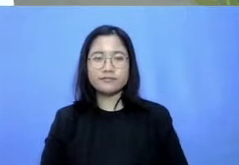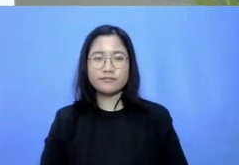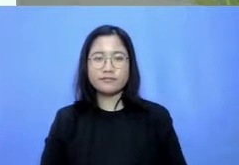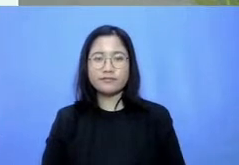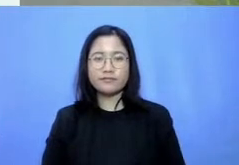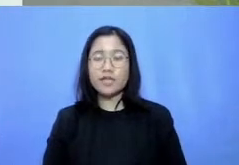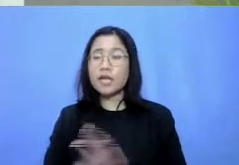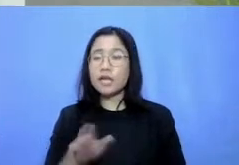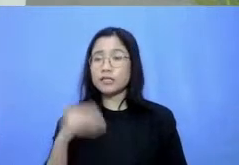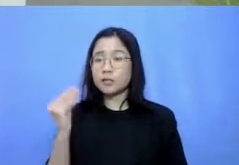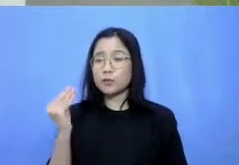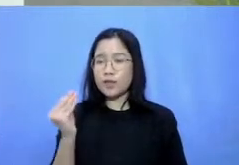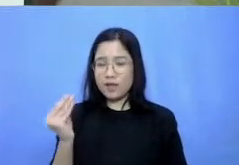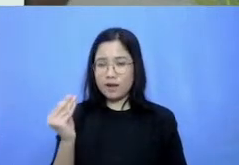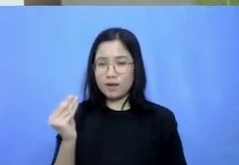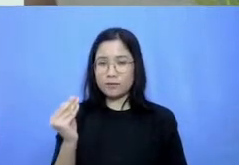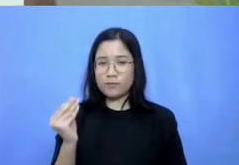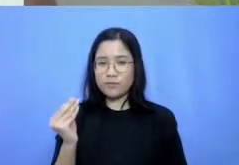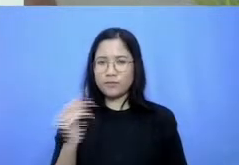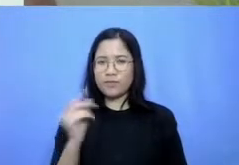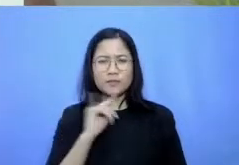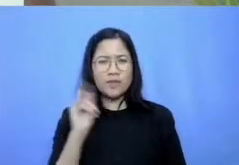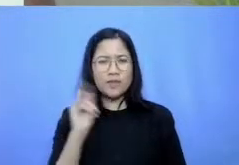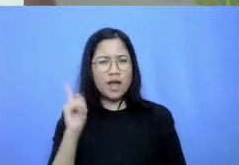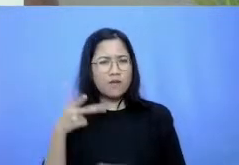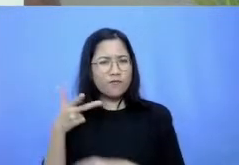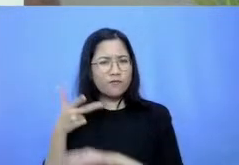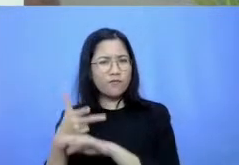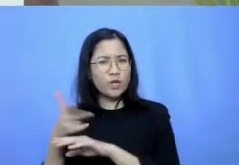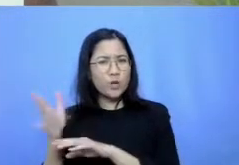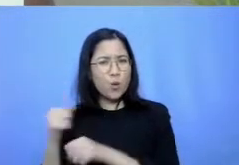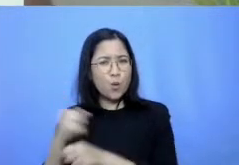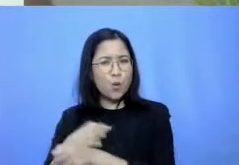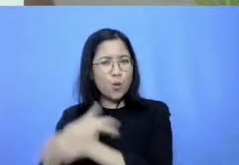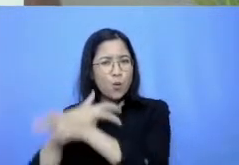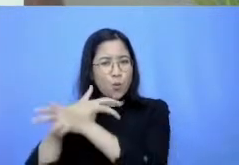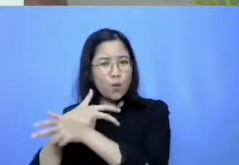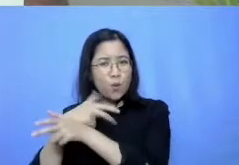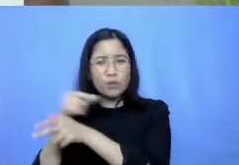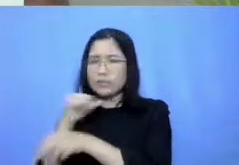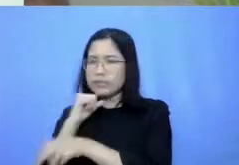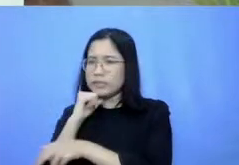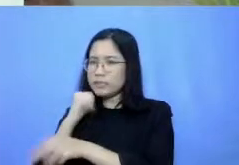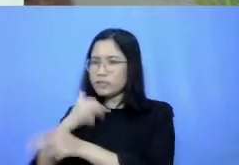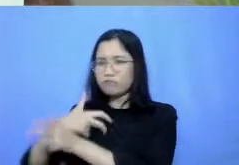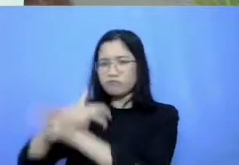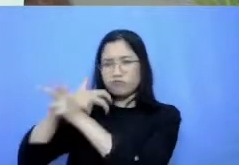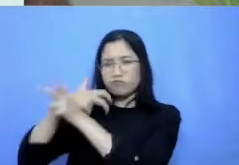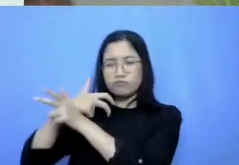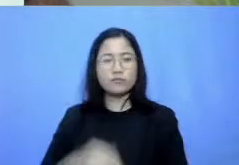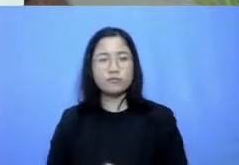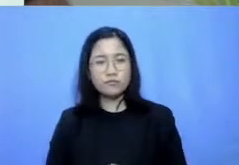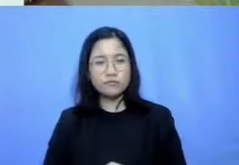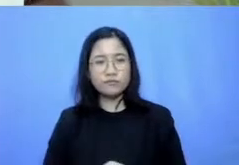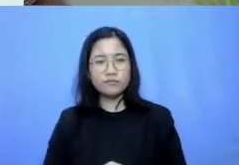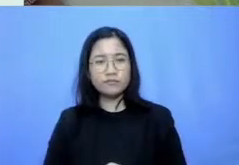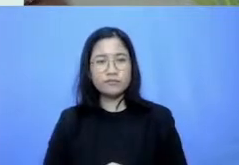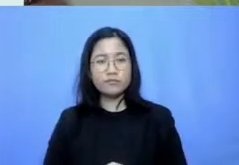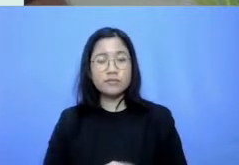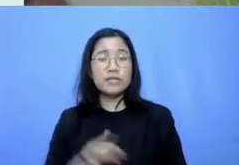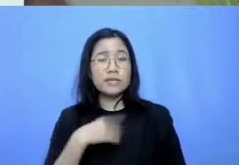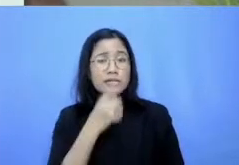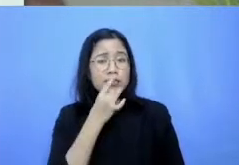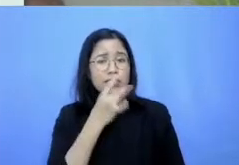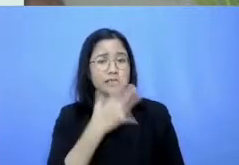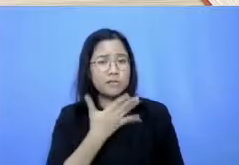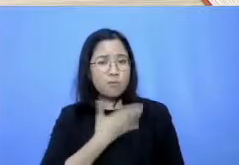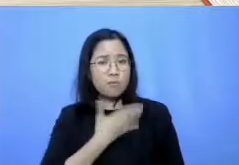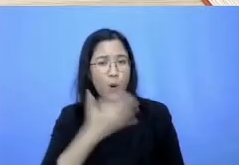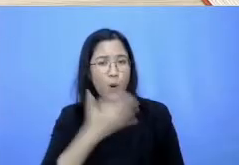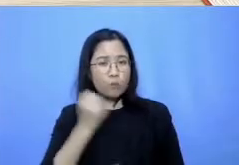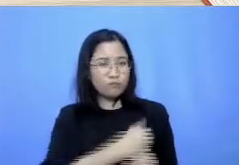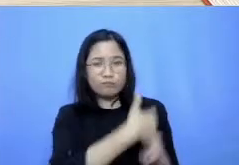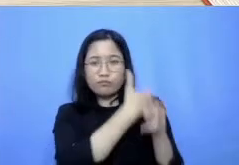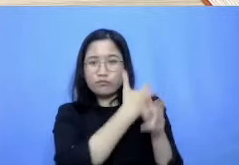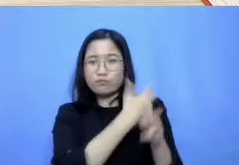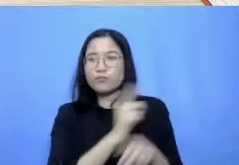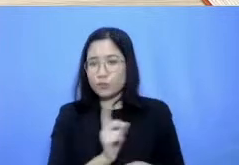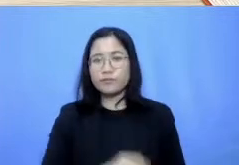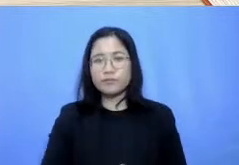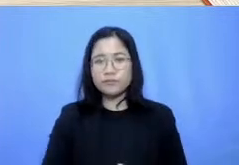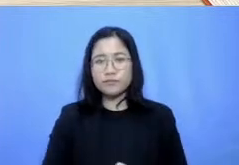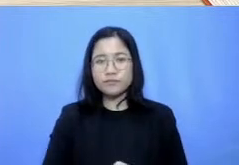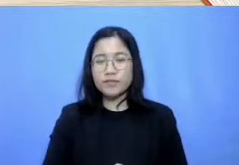ini kayak ada video Koh siapa yaitu font Bapak Ibu saya izin akan Sebentar ya Halo masjid Nah